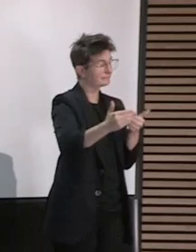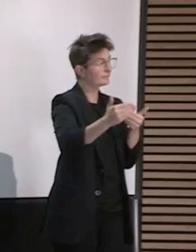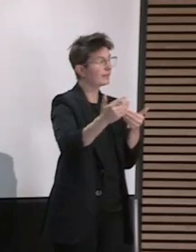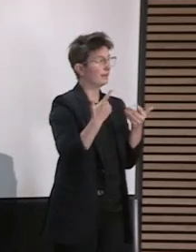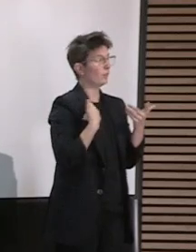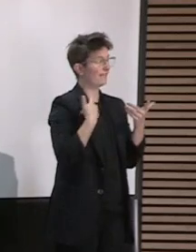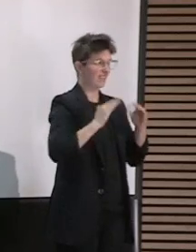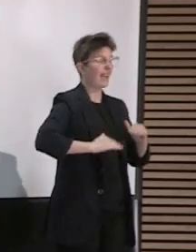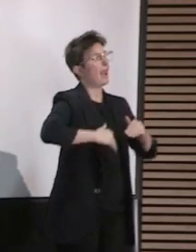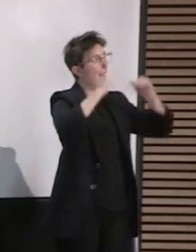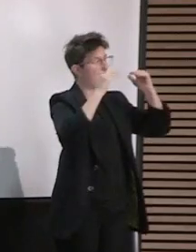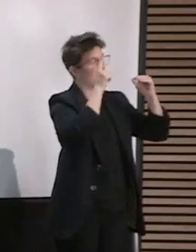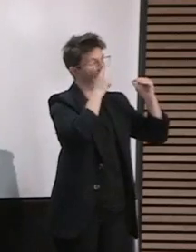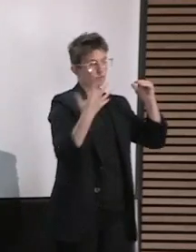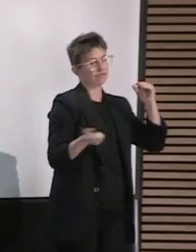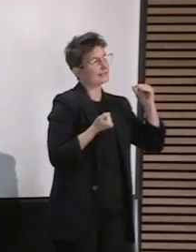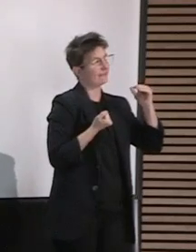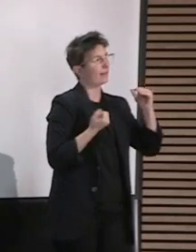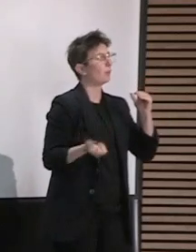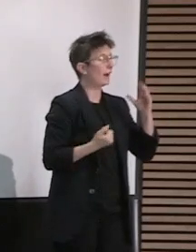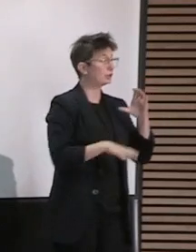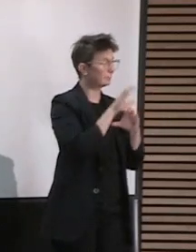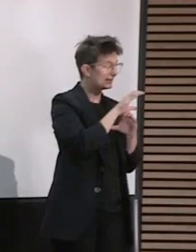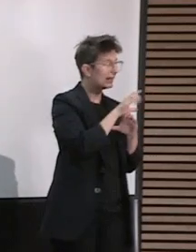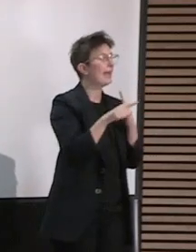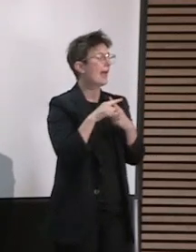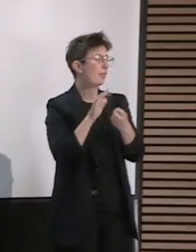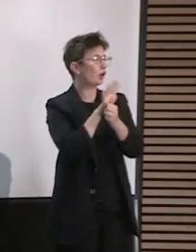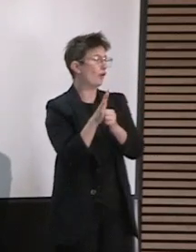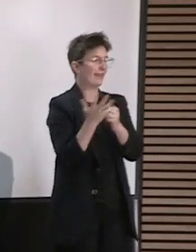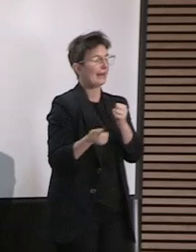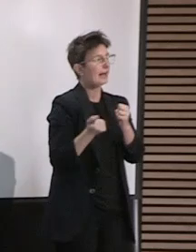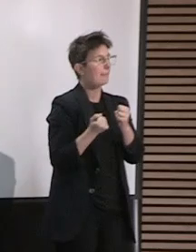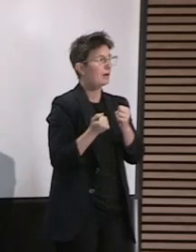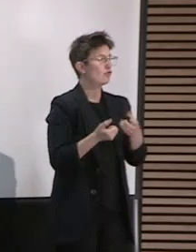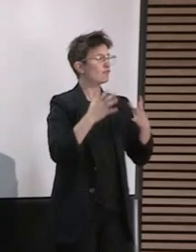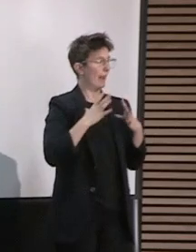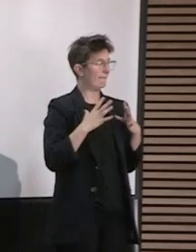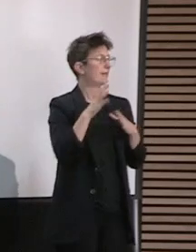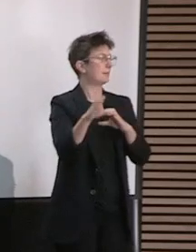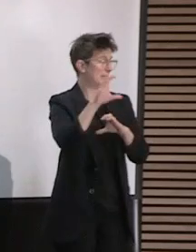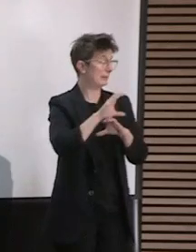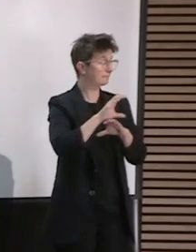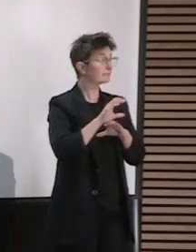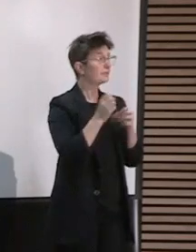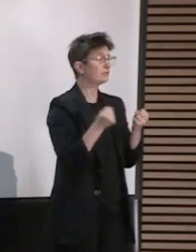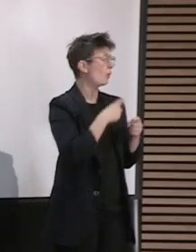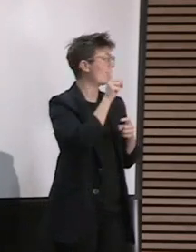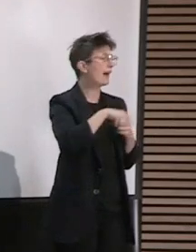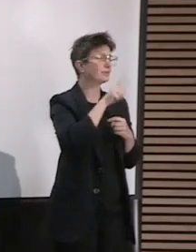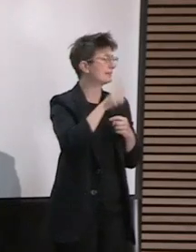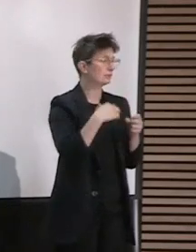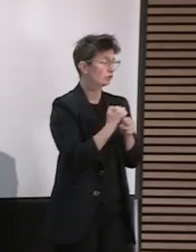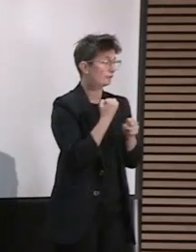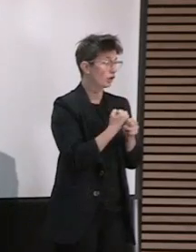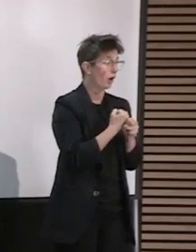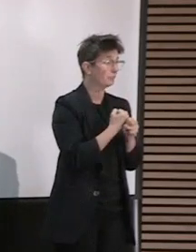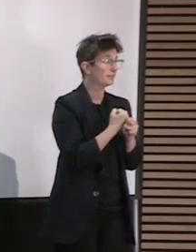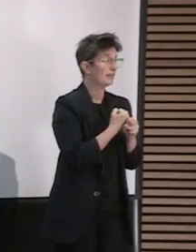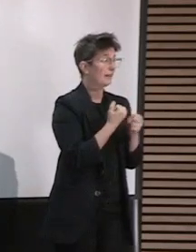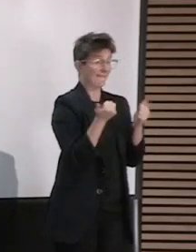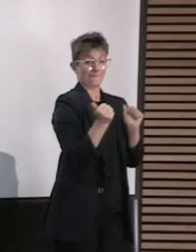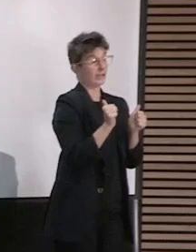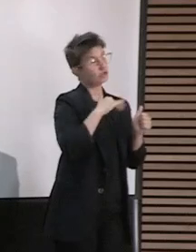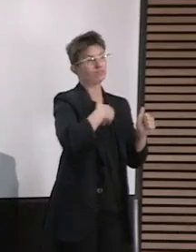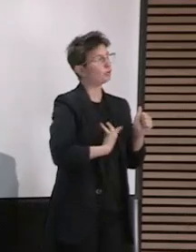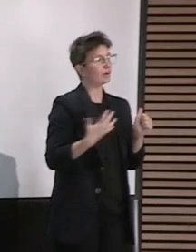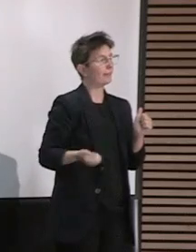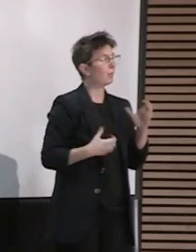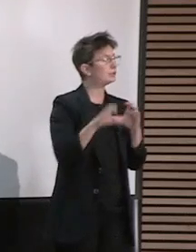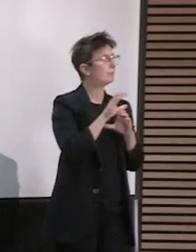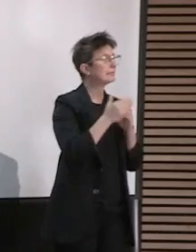waenga i te 31. Hurae and 23